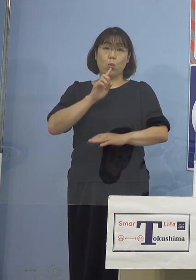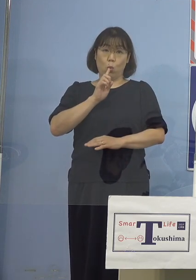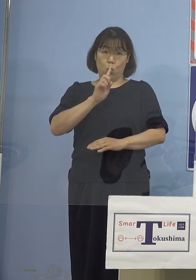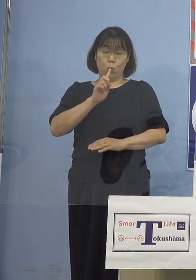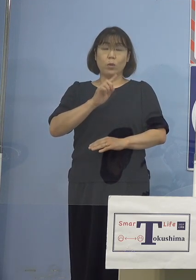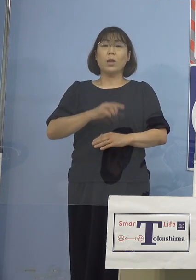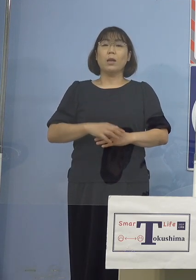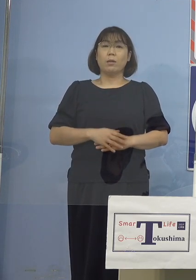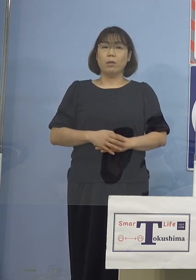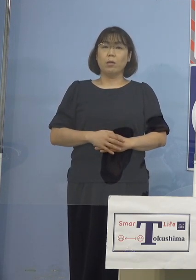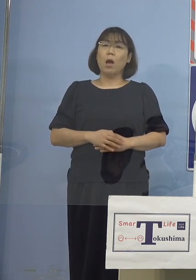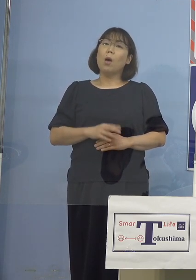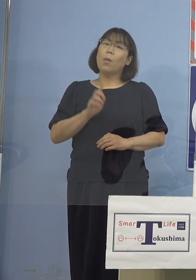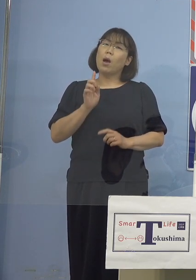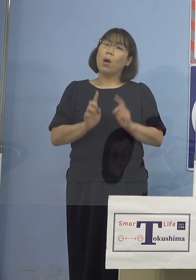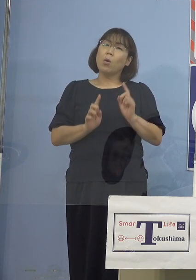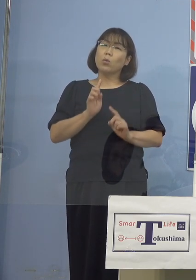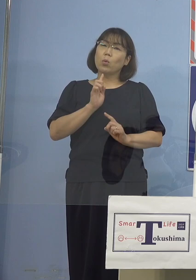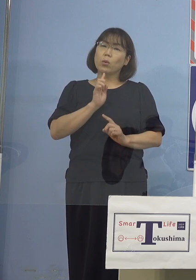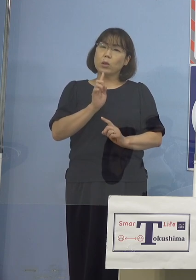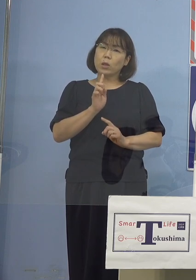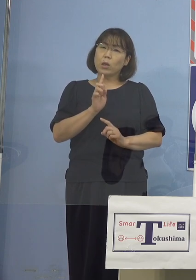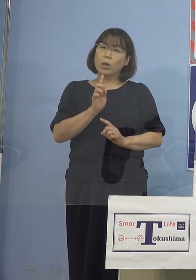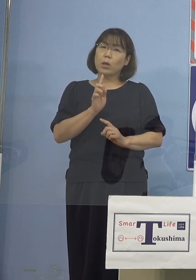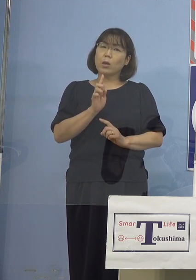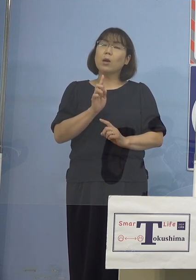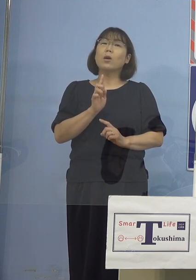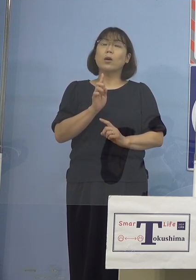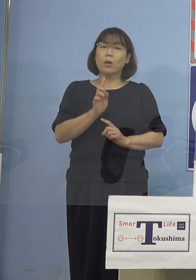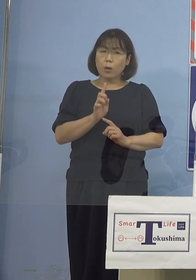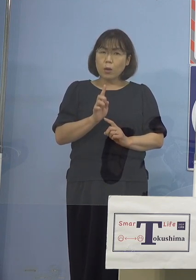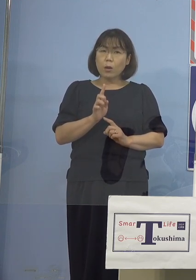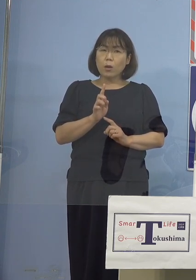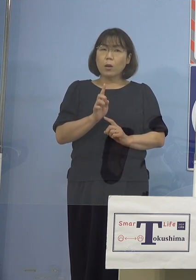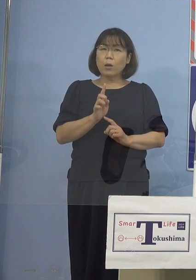どちらかというと 下ってきている状況でかけるのではなく